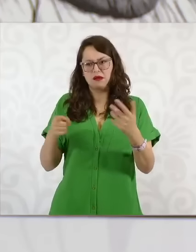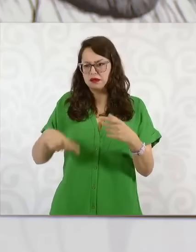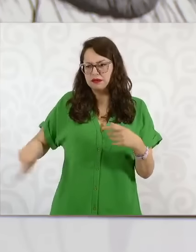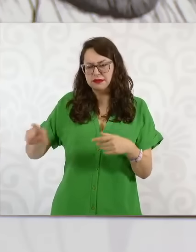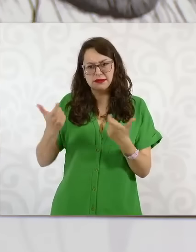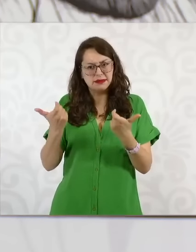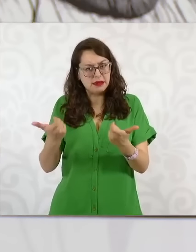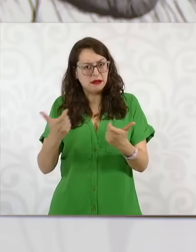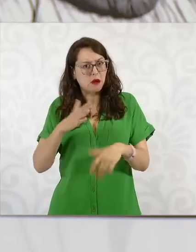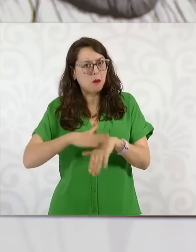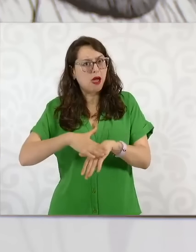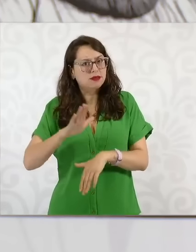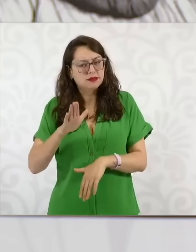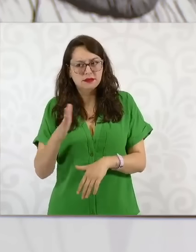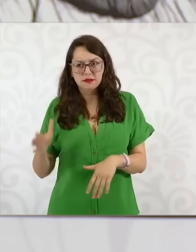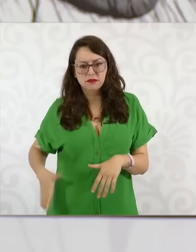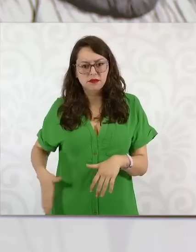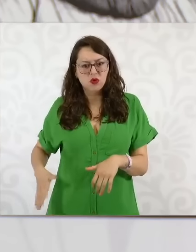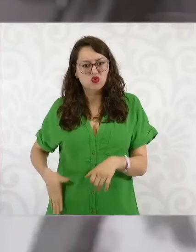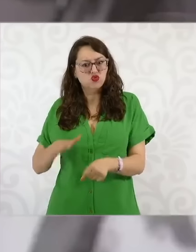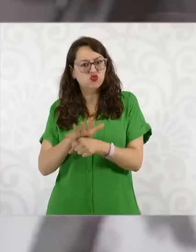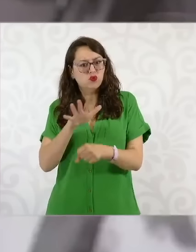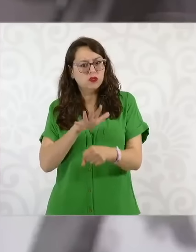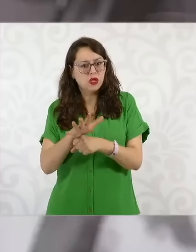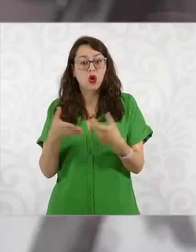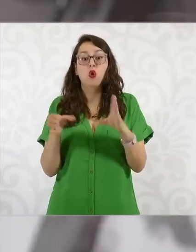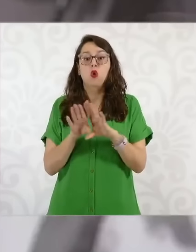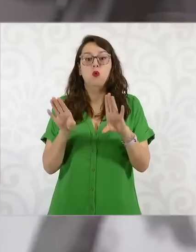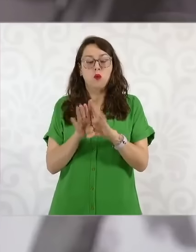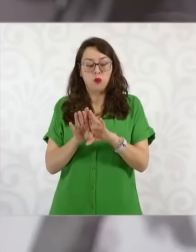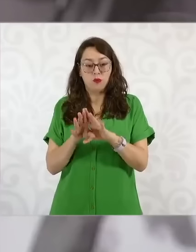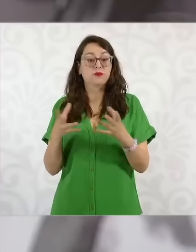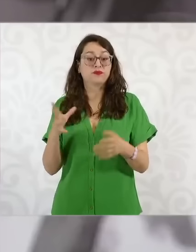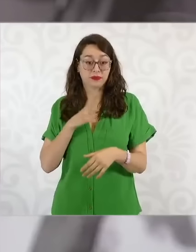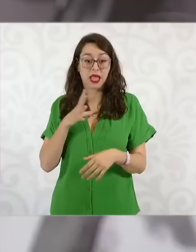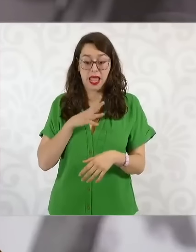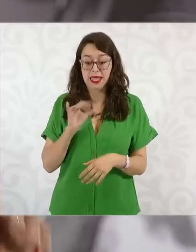¿Cómo se mide eso? a través de la Encuesta Nacional Ingresó, gasto de los hogares del INEGI,